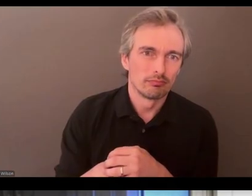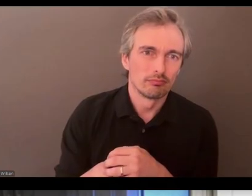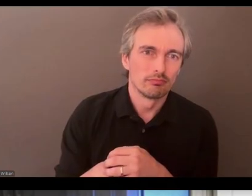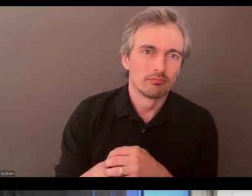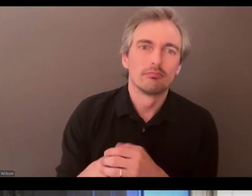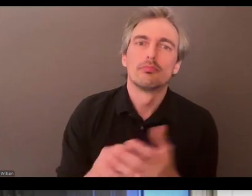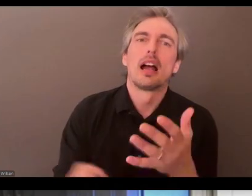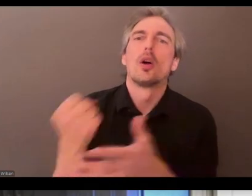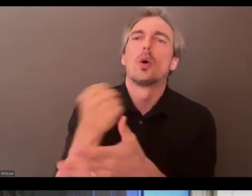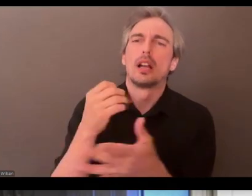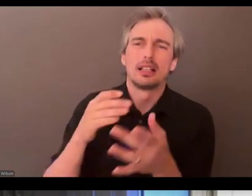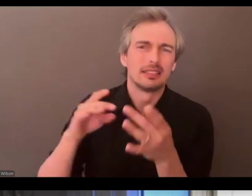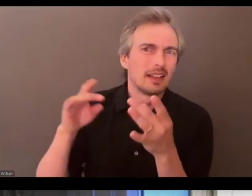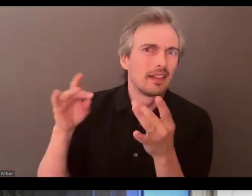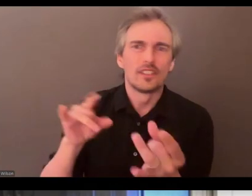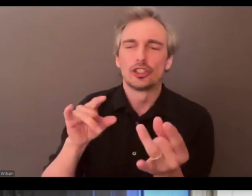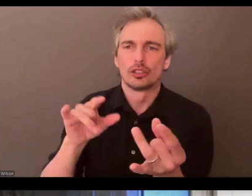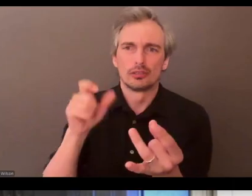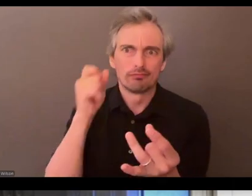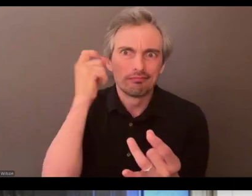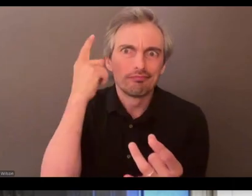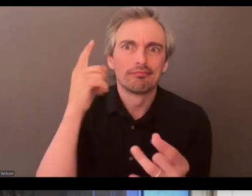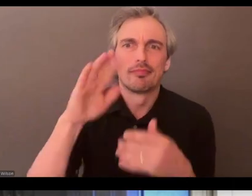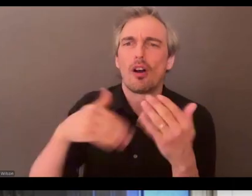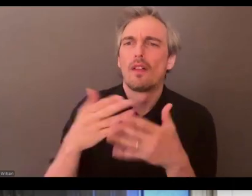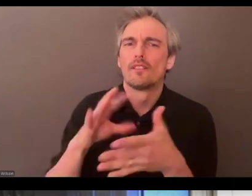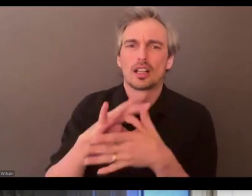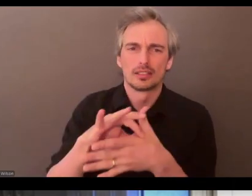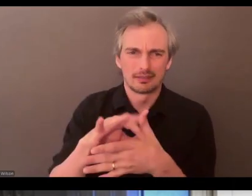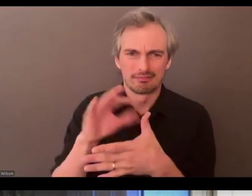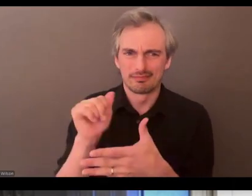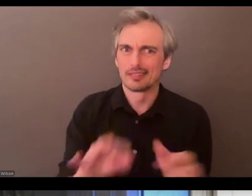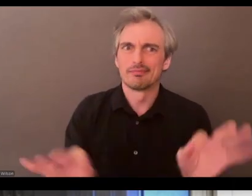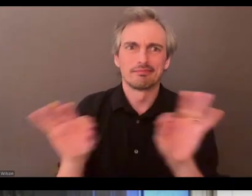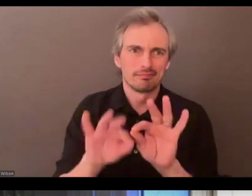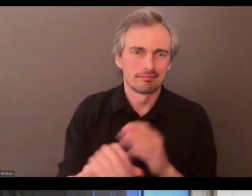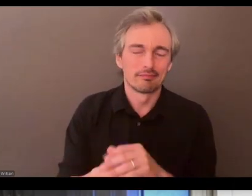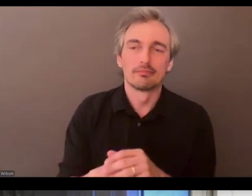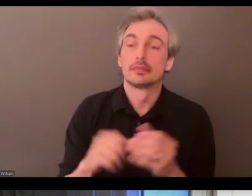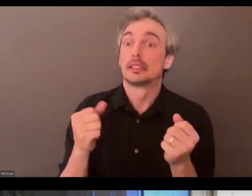つまり、アクセシビリティのあるスト ーリ ーテリングにはいくつかの層があります。